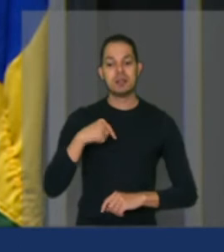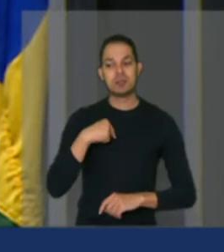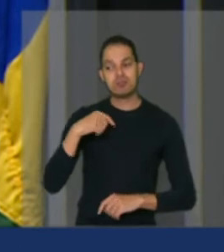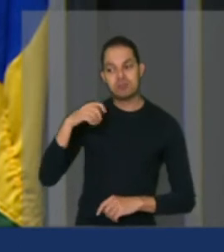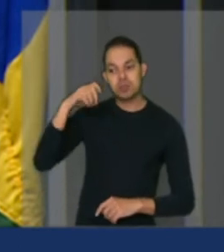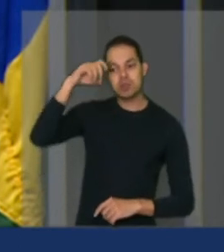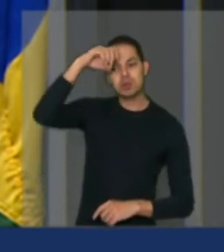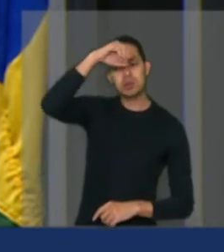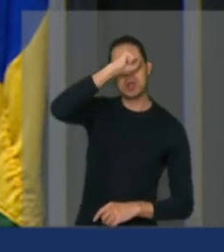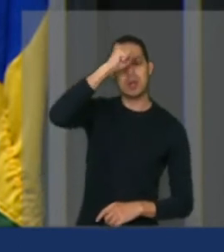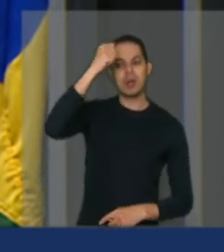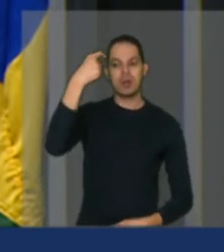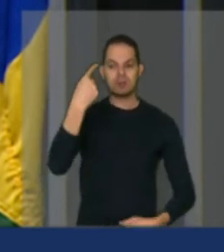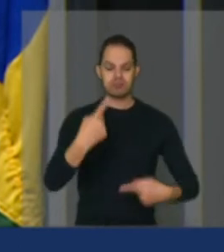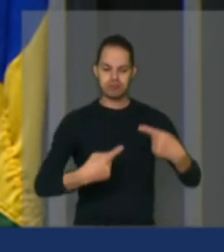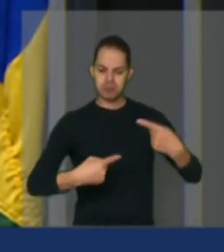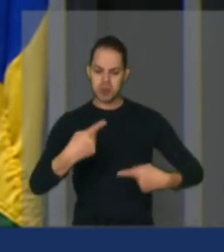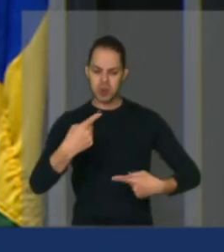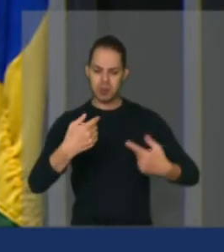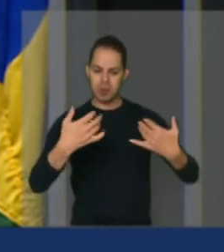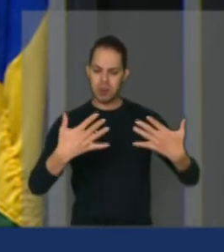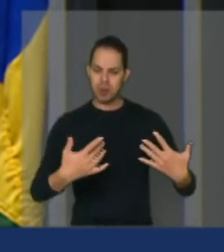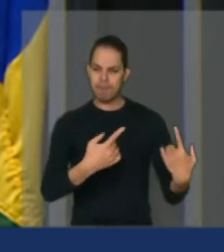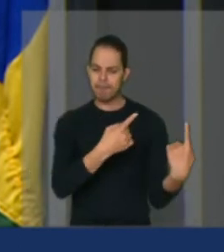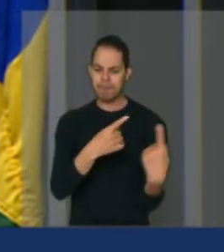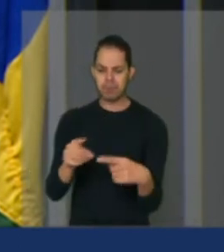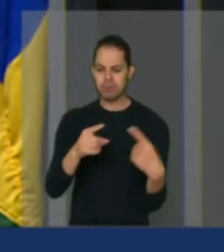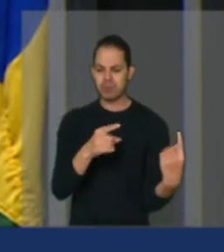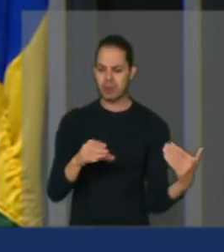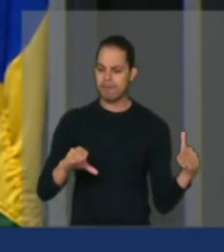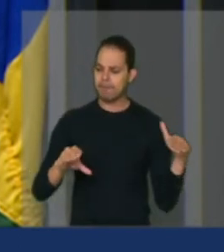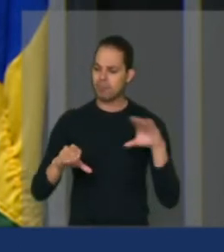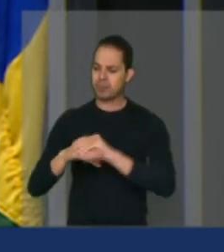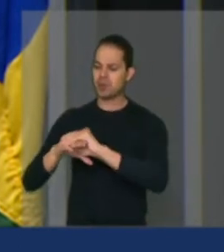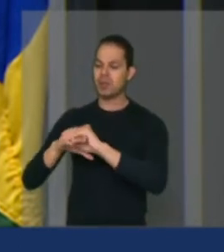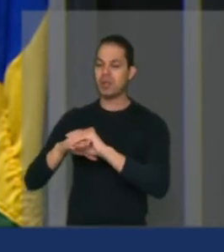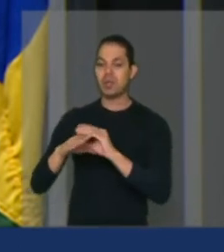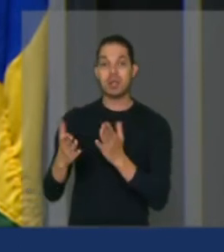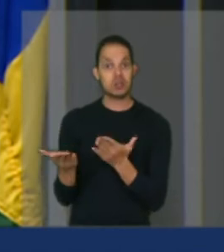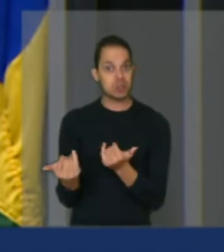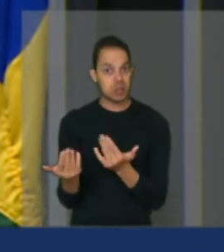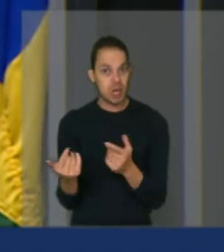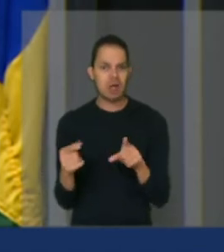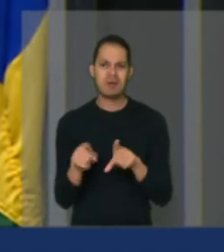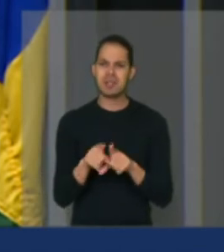TRAZER PARA O DEBATE ESSE TIPO DE ATAQUE SORRATEIRO QUE ATACA NÃO SÓ JOVENS MAS A TODOS NÓS QUE SOMOS VÍTIMAS, MUITAS VEZES, DAQUELES QUE SE